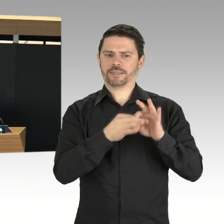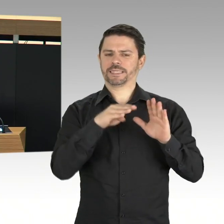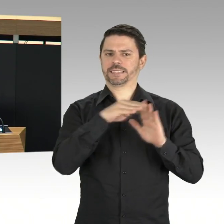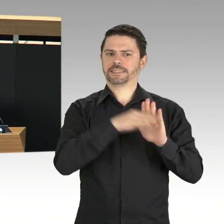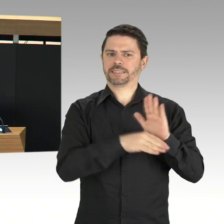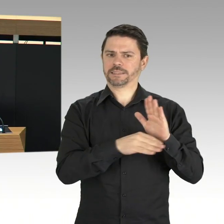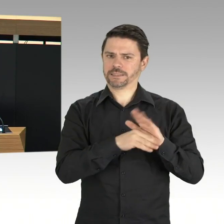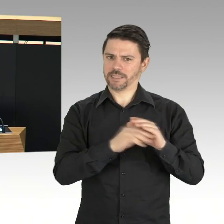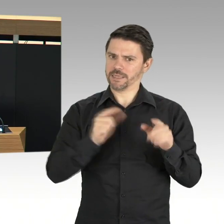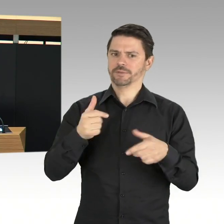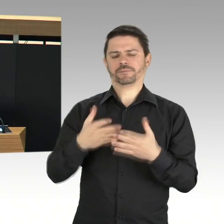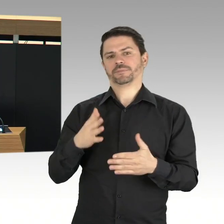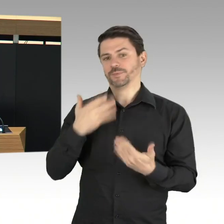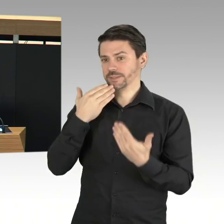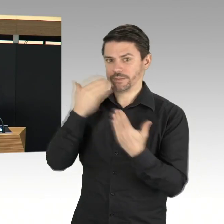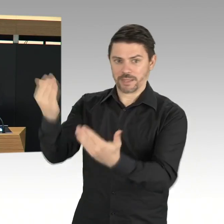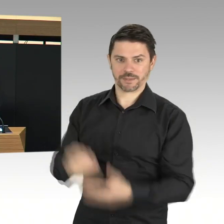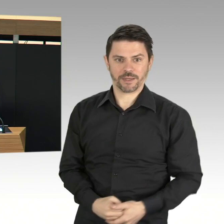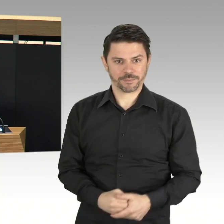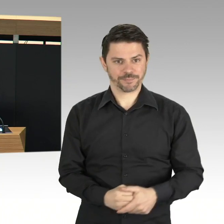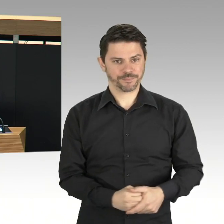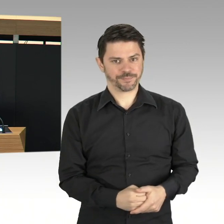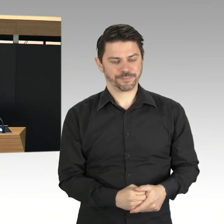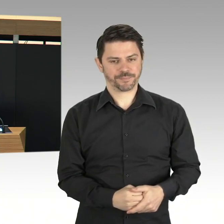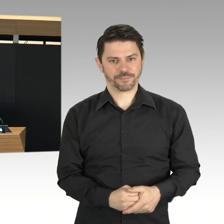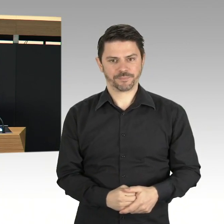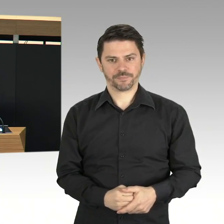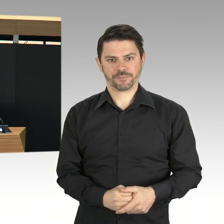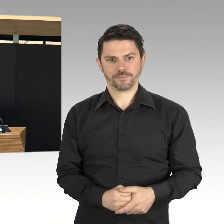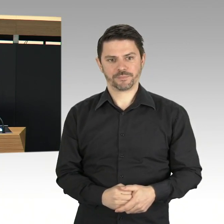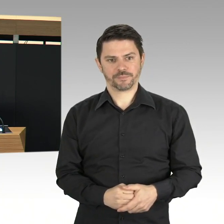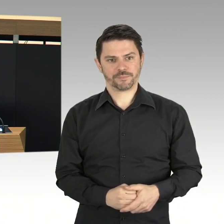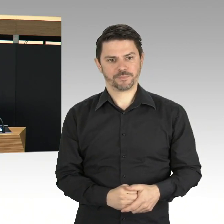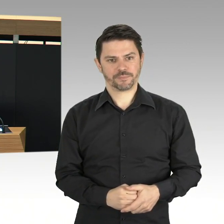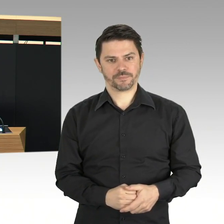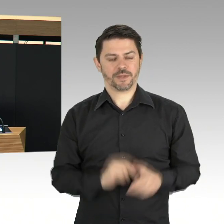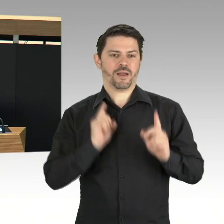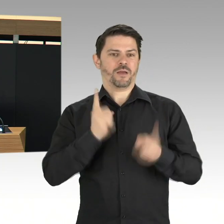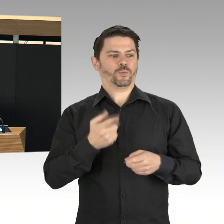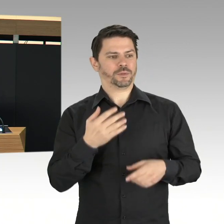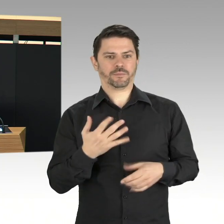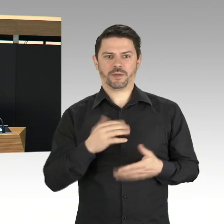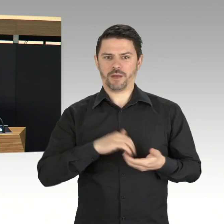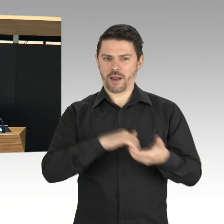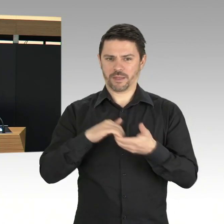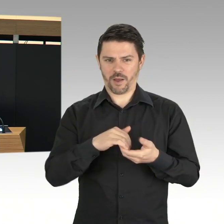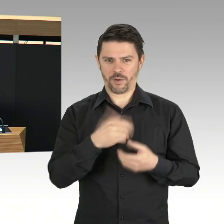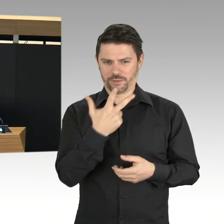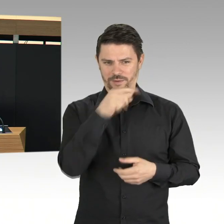der sehr durchhaltefähigen Koalition, den Koalitionsfraktionen für die gute Zusammenarbeit,